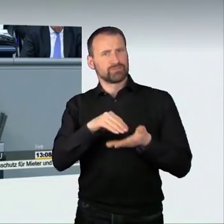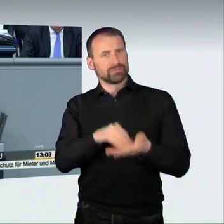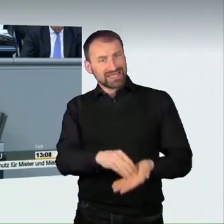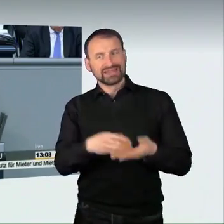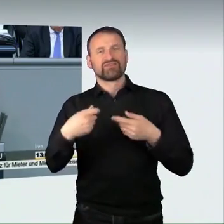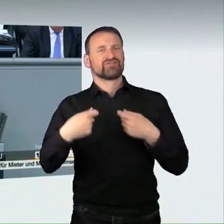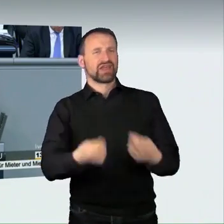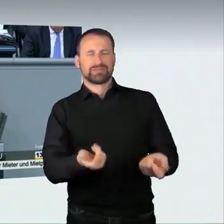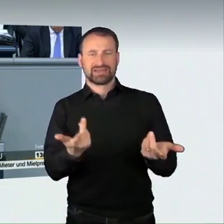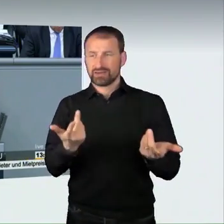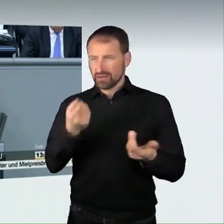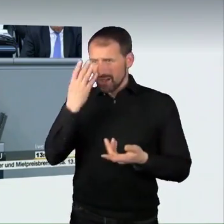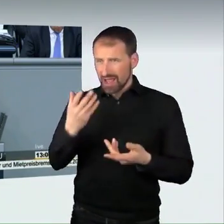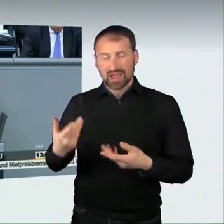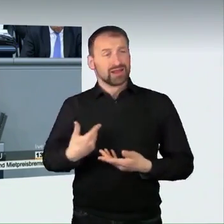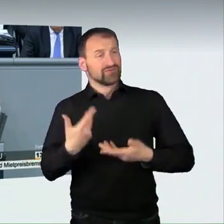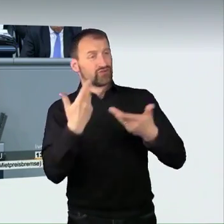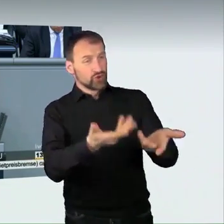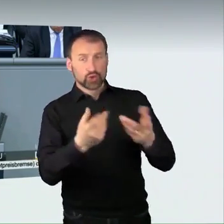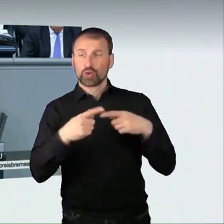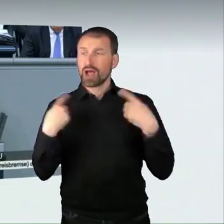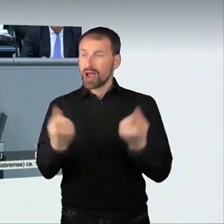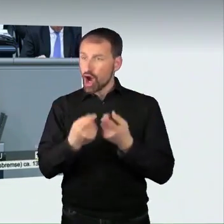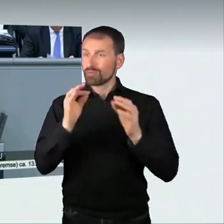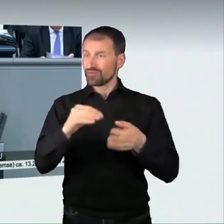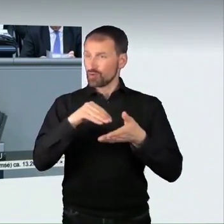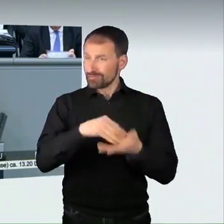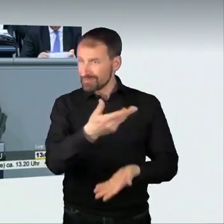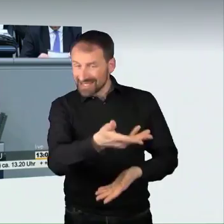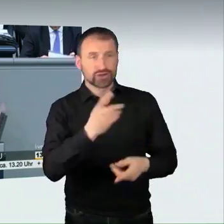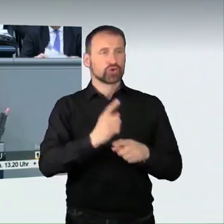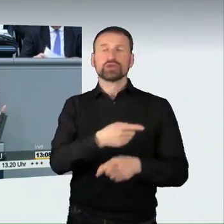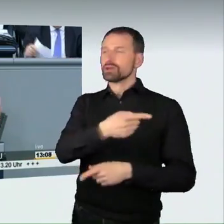von Mietraum auf der einen Seite und das Zahlen von Miete auf der anderen Seite, nicht mehr in Ausgleich zu bringen.